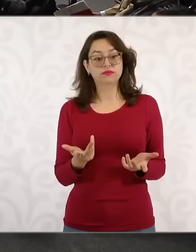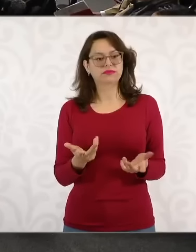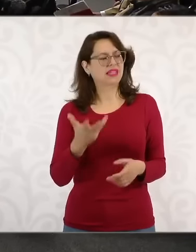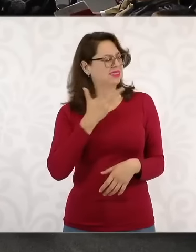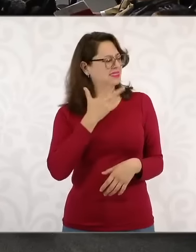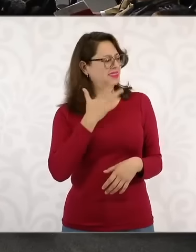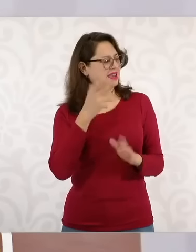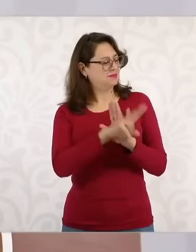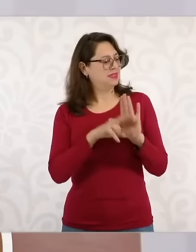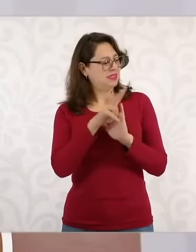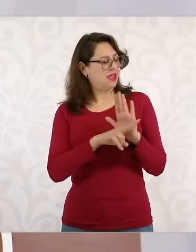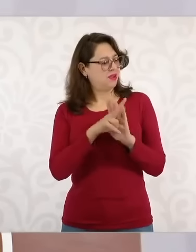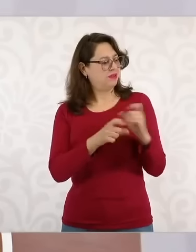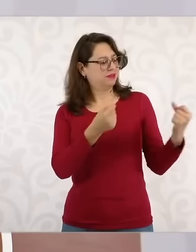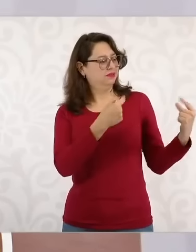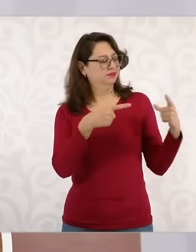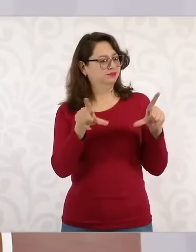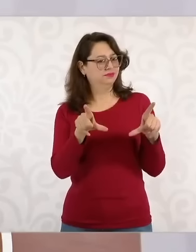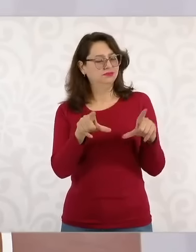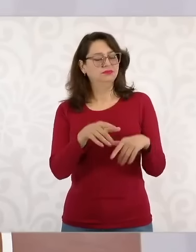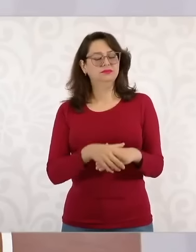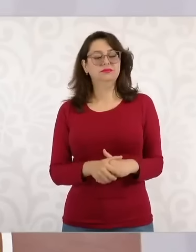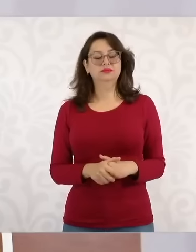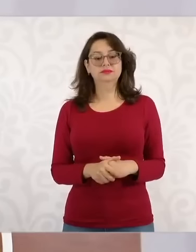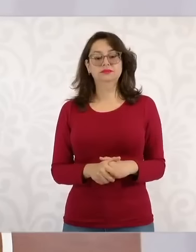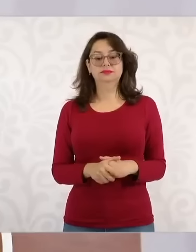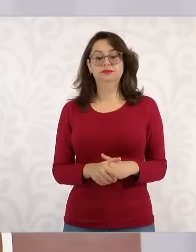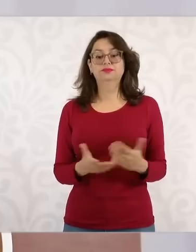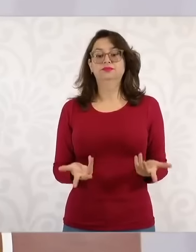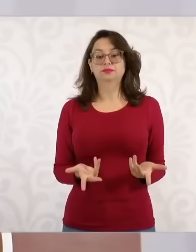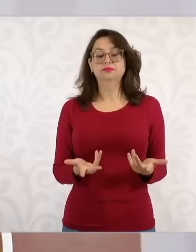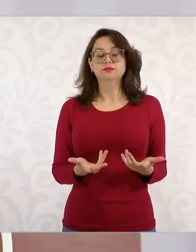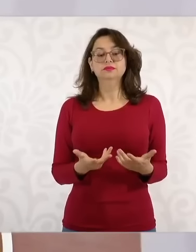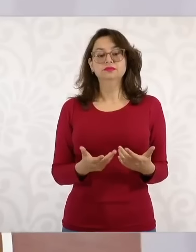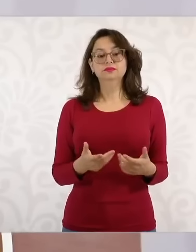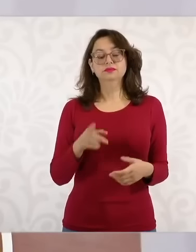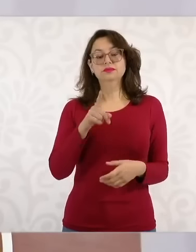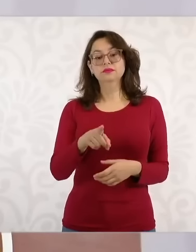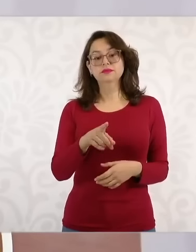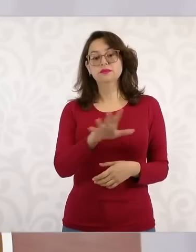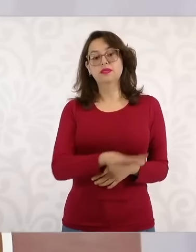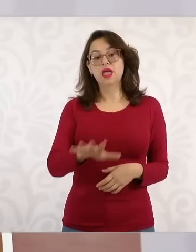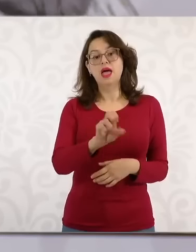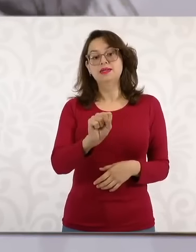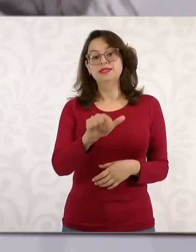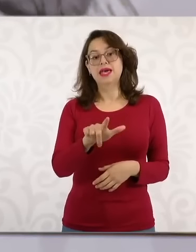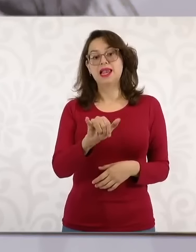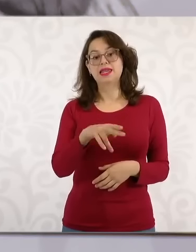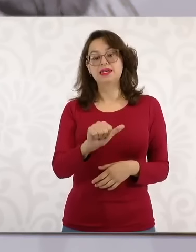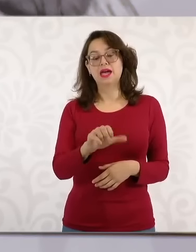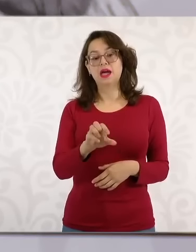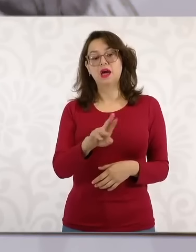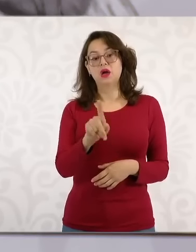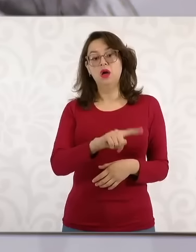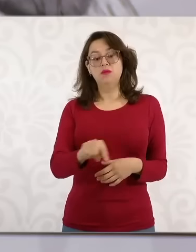ahí el video, si lo tiene Luelena. A ver si lo en la refinería de Salina Cruz, eh, la refinería de